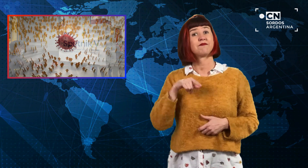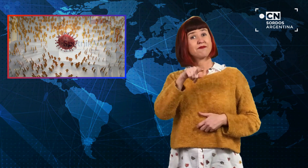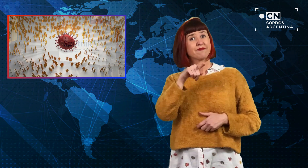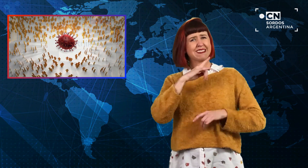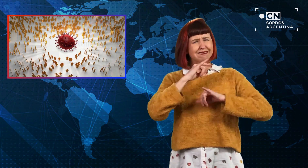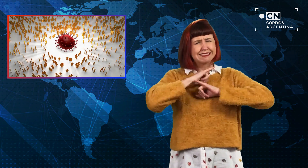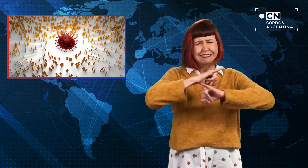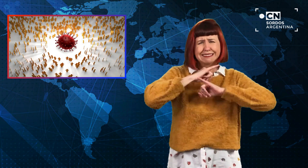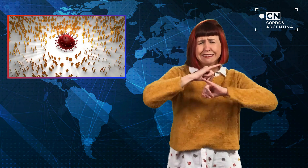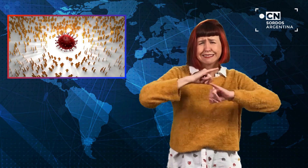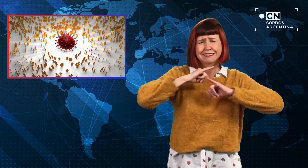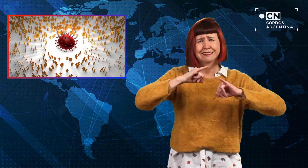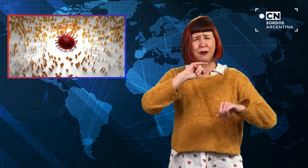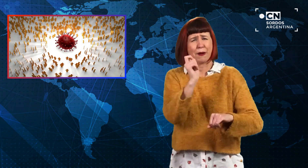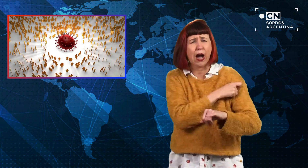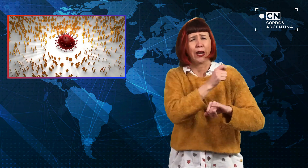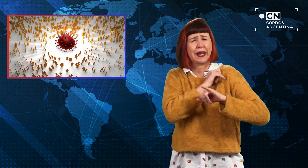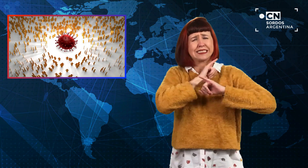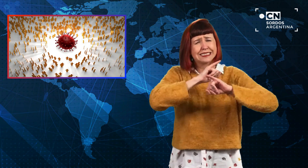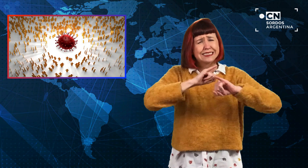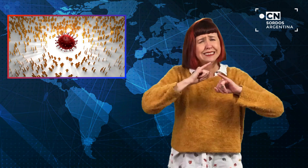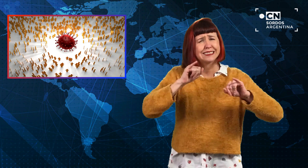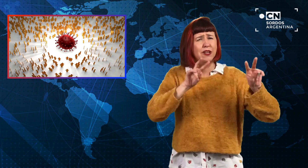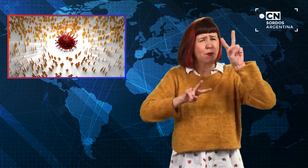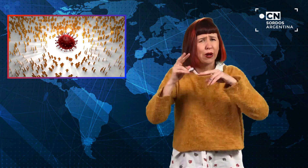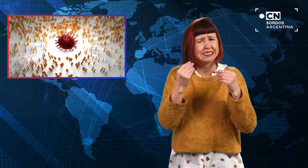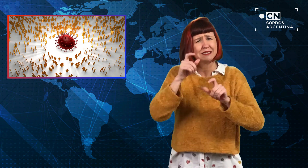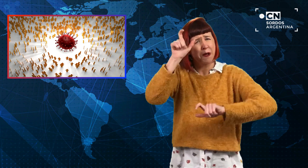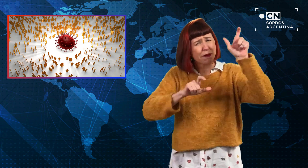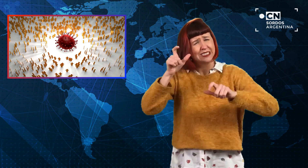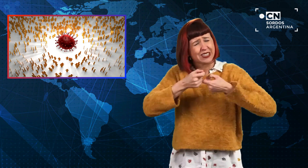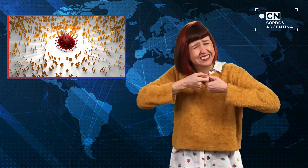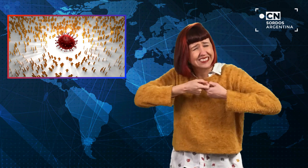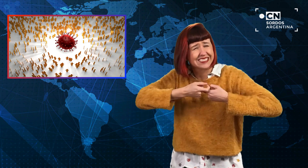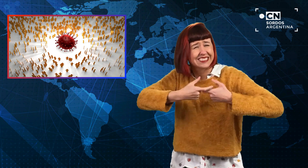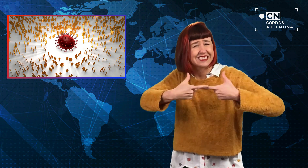Todos coincidieron en la importancia de completar los esquemas de inmunización